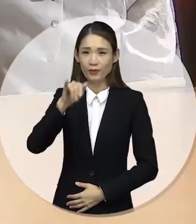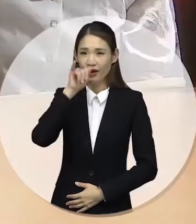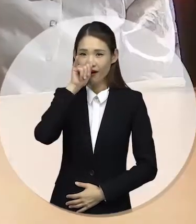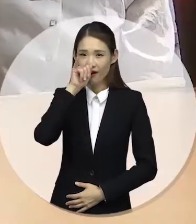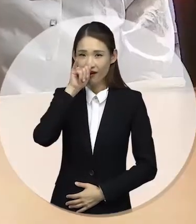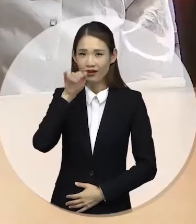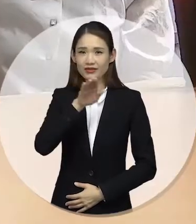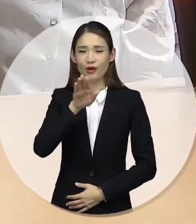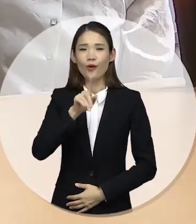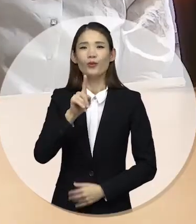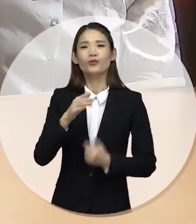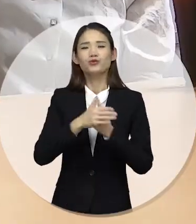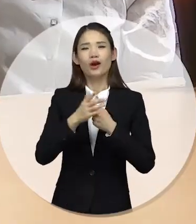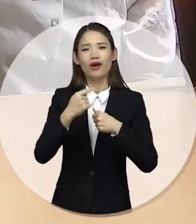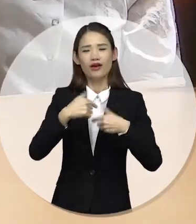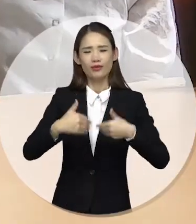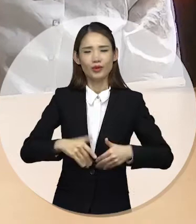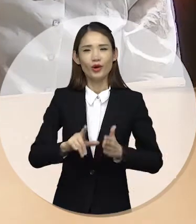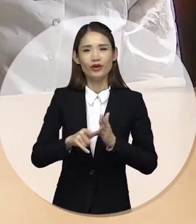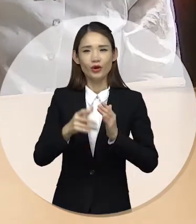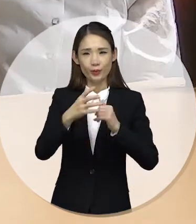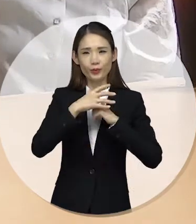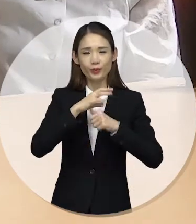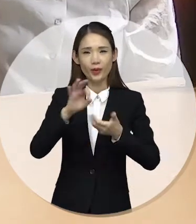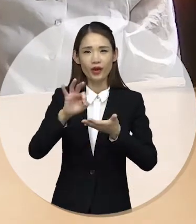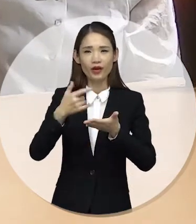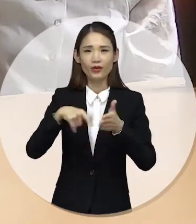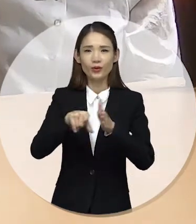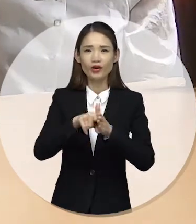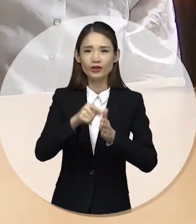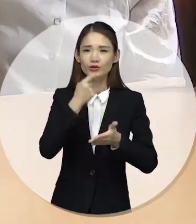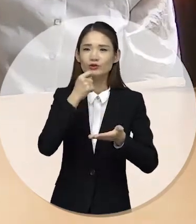뭔가 제가 필요할 때 그거를 이용할 수 있다는 게 되게 인상 깊더라고요.